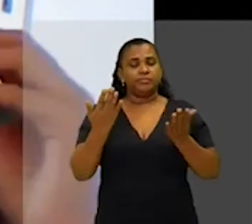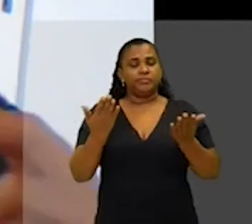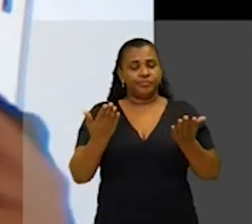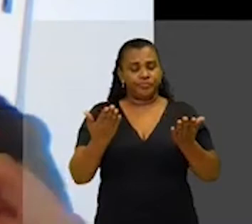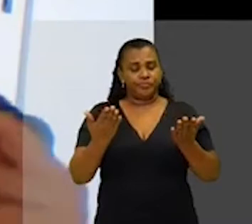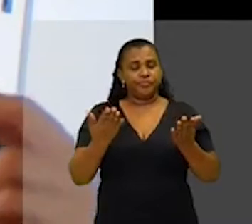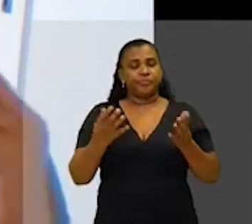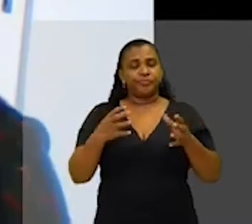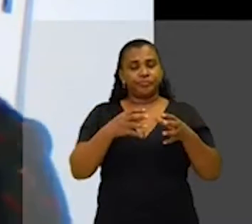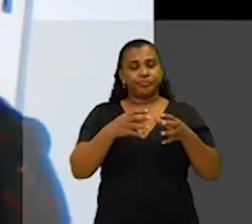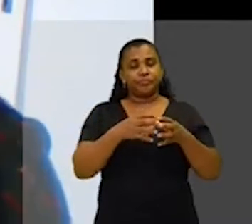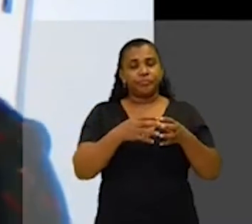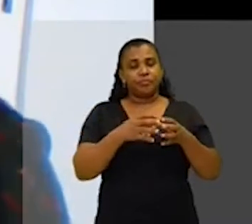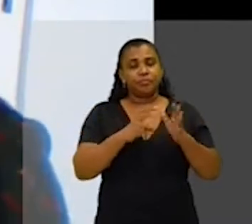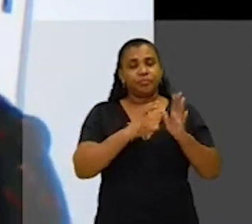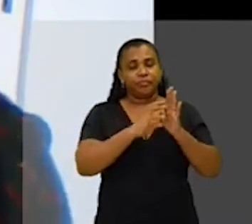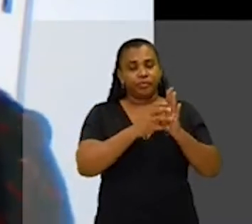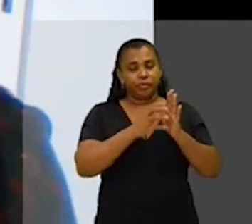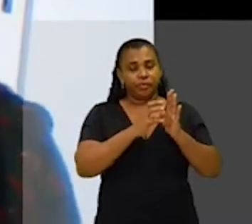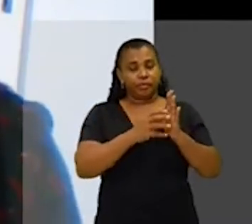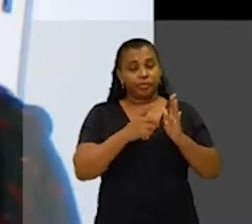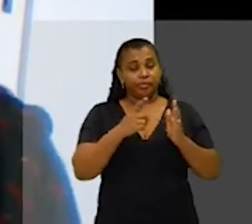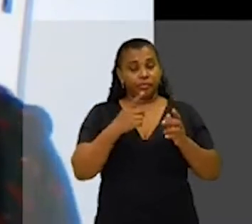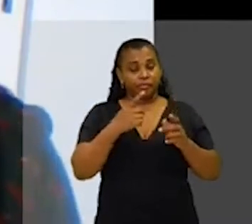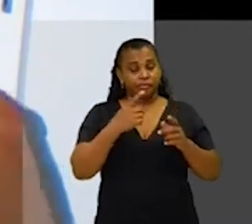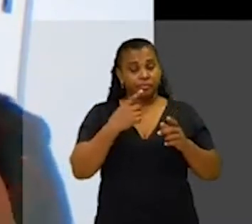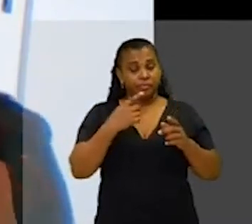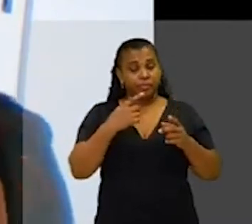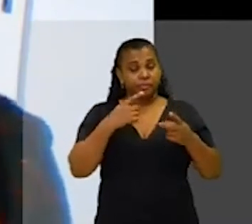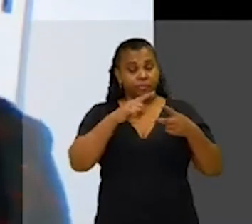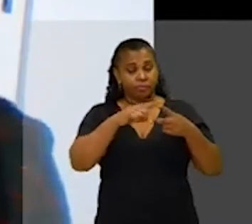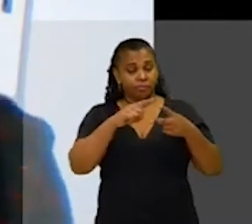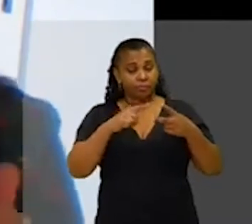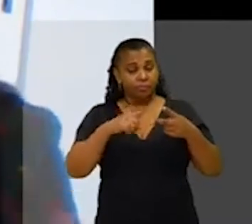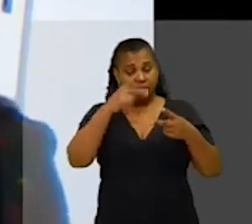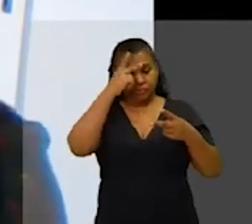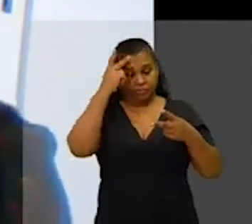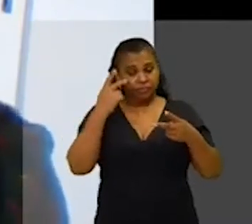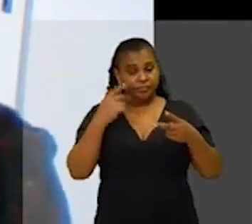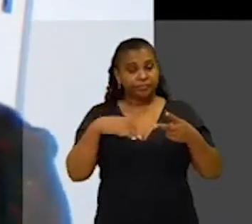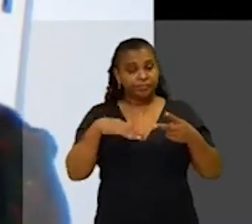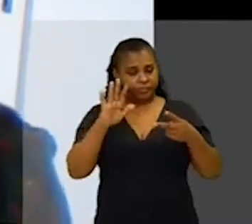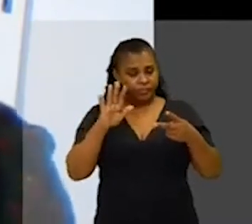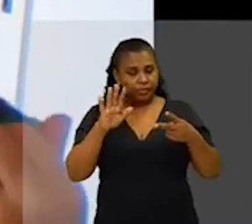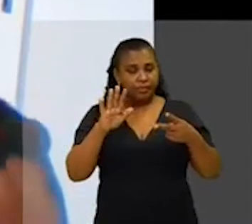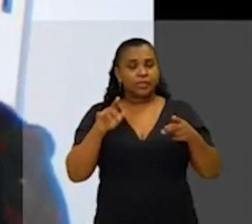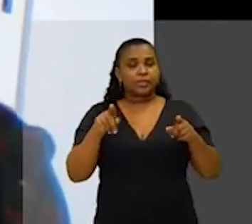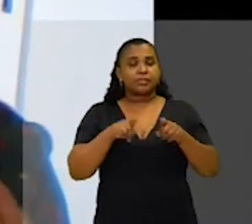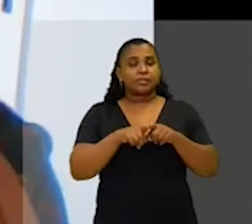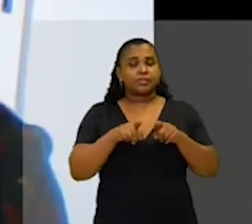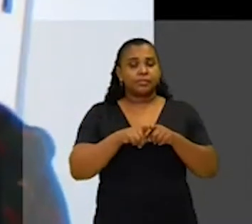tem mais de uma coisa ali bom e o Outro ponto em relação à autonomia do partido é composto